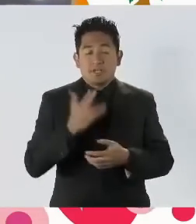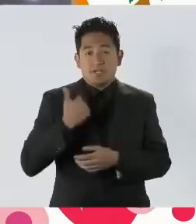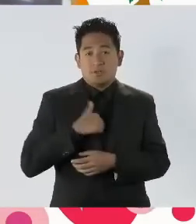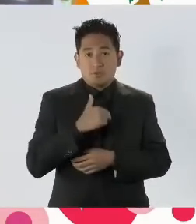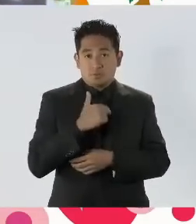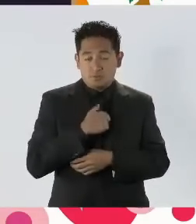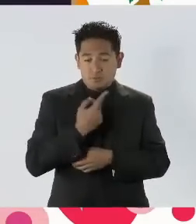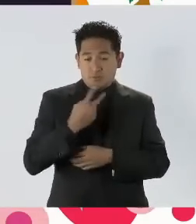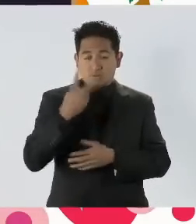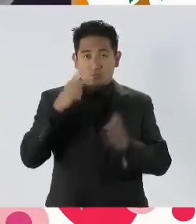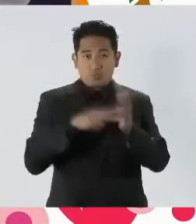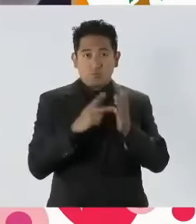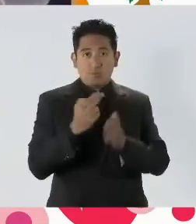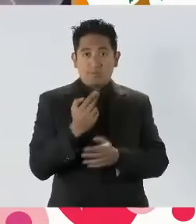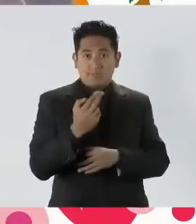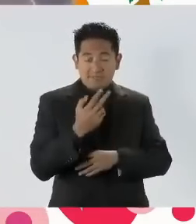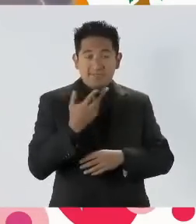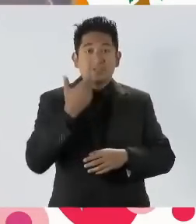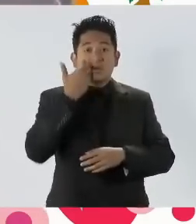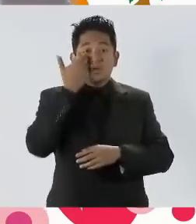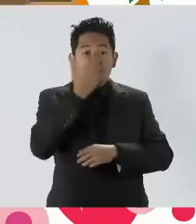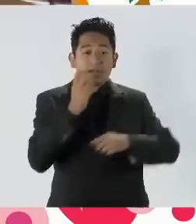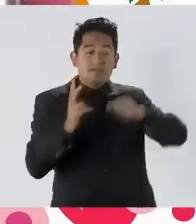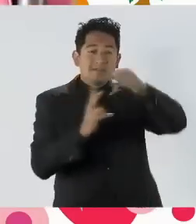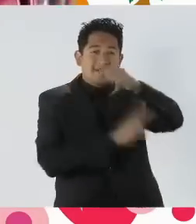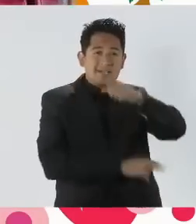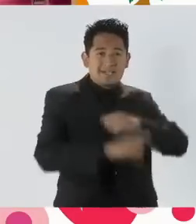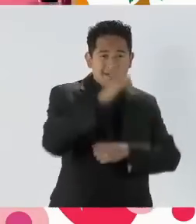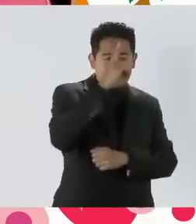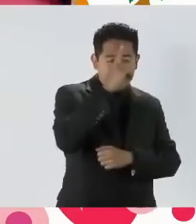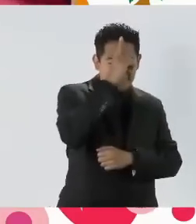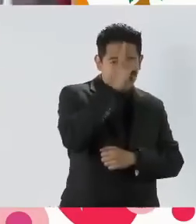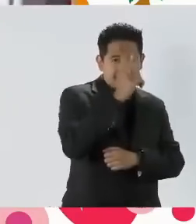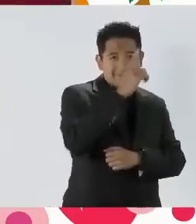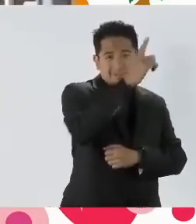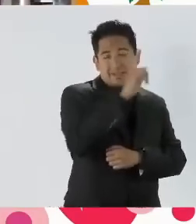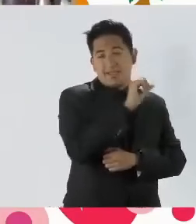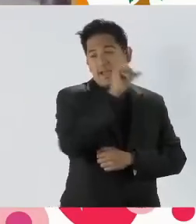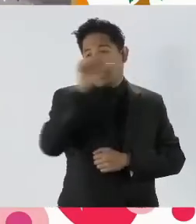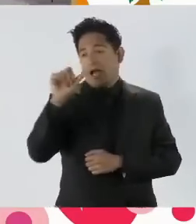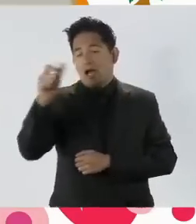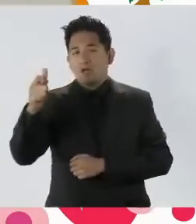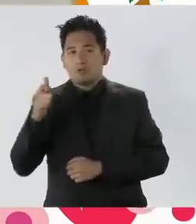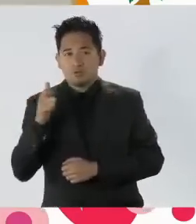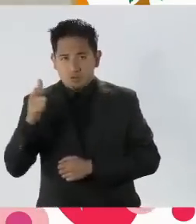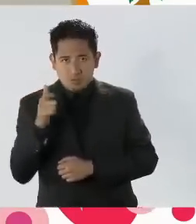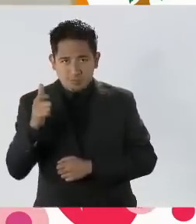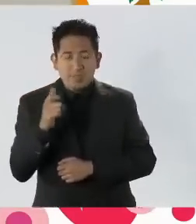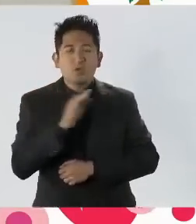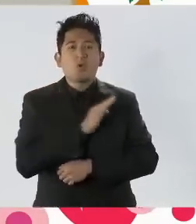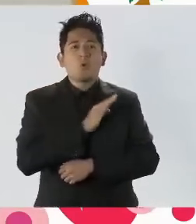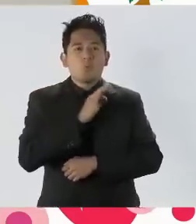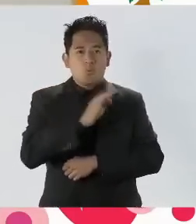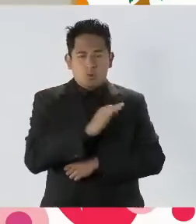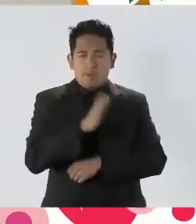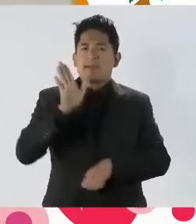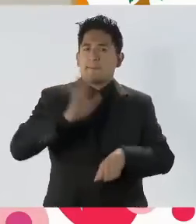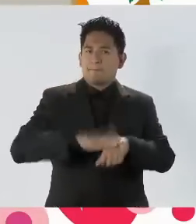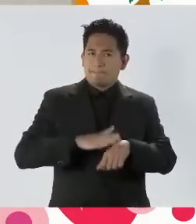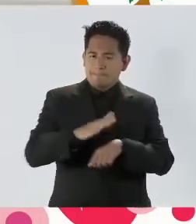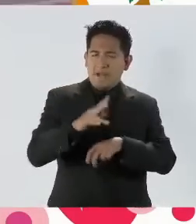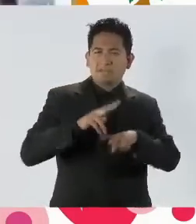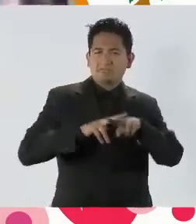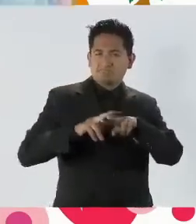que el tren ligero de Tasqueña sochimilco se fortalezca con más trenes avanzaremos